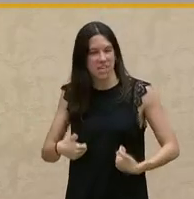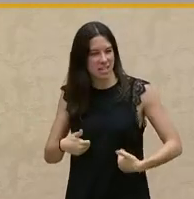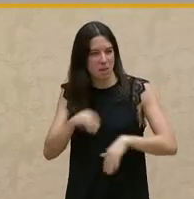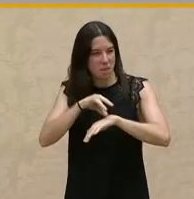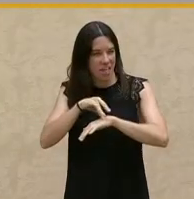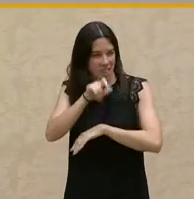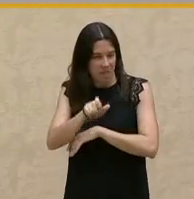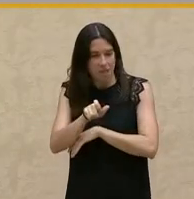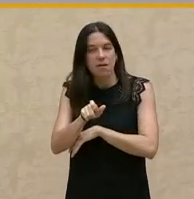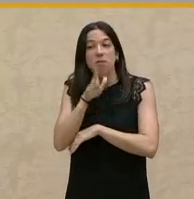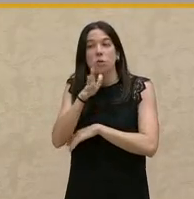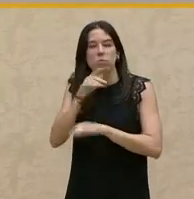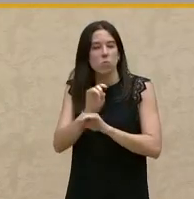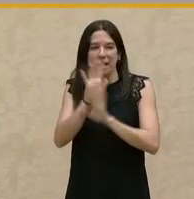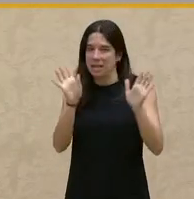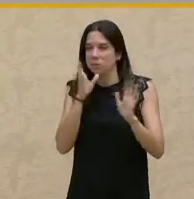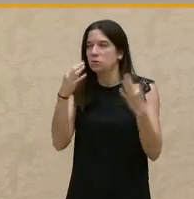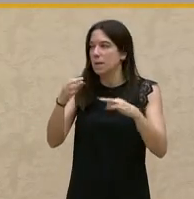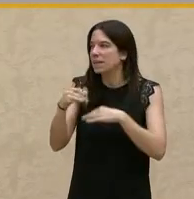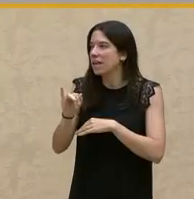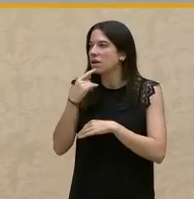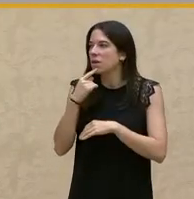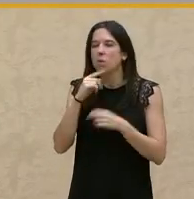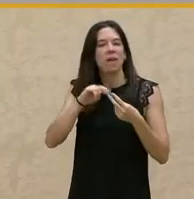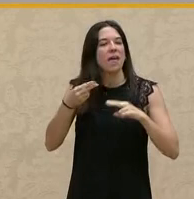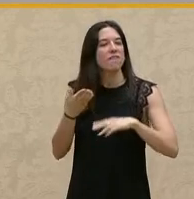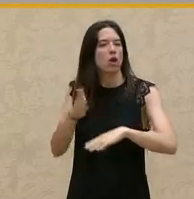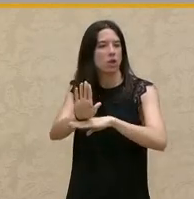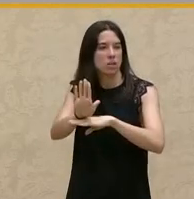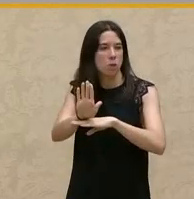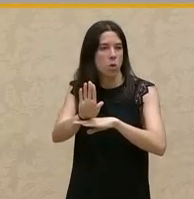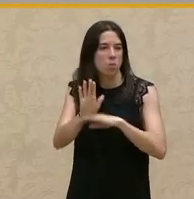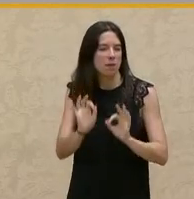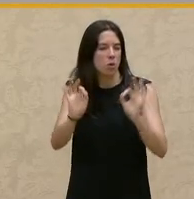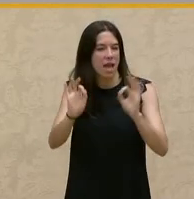ya que suelen ser muy claras porque suelen tener un fenotipo peculiar, con cejas espesas,